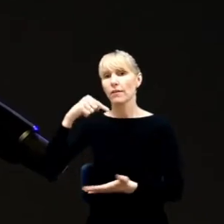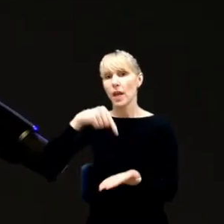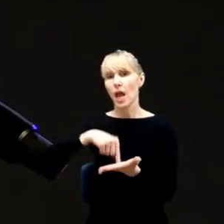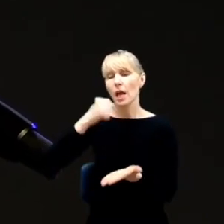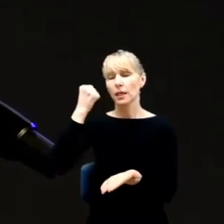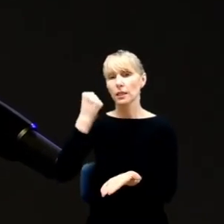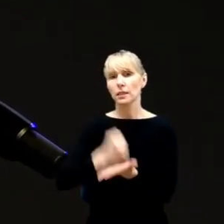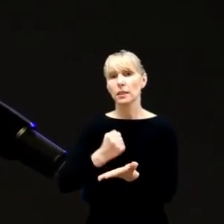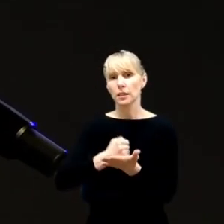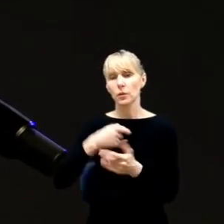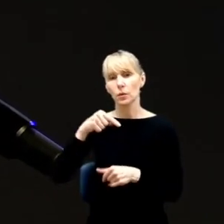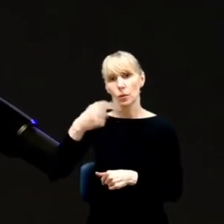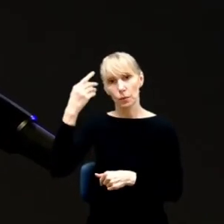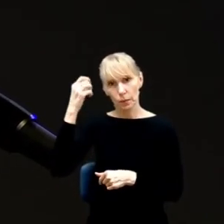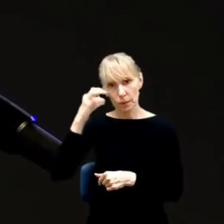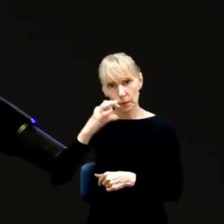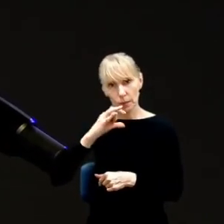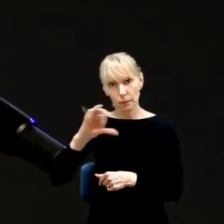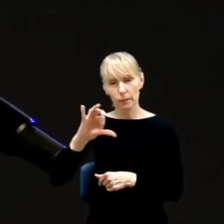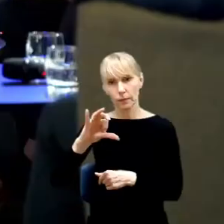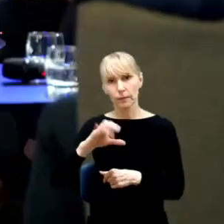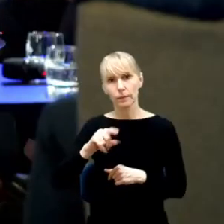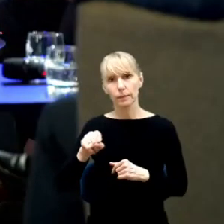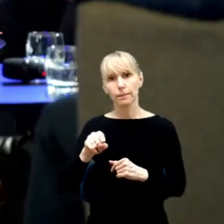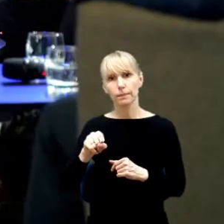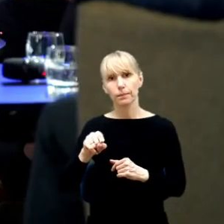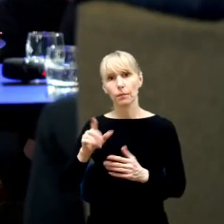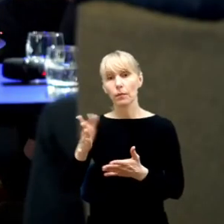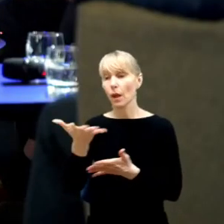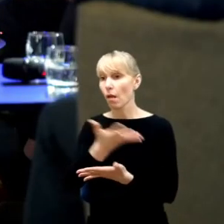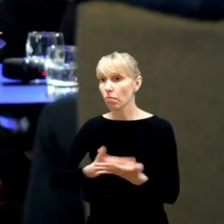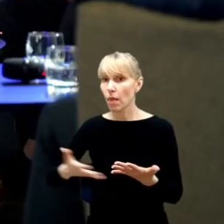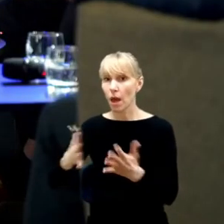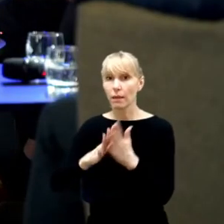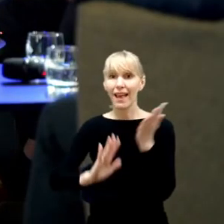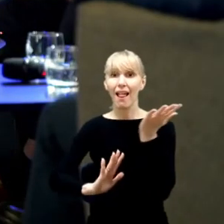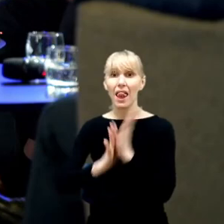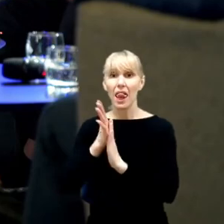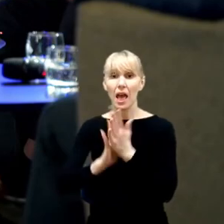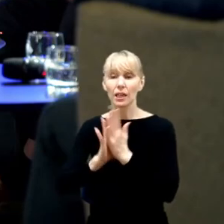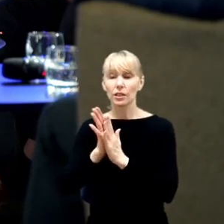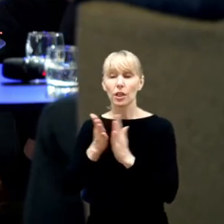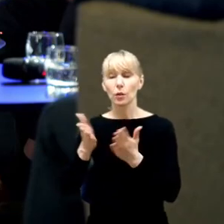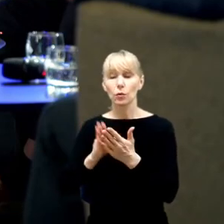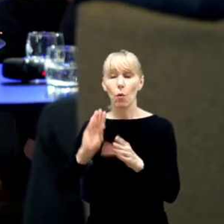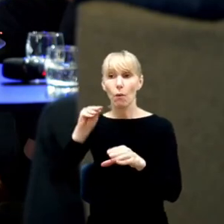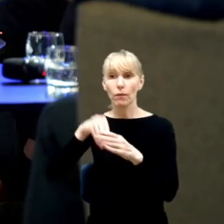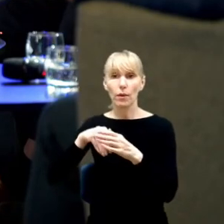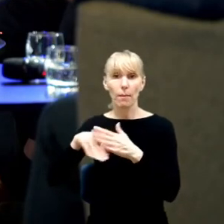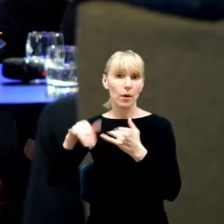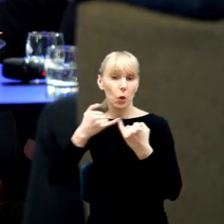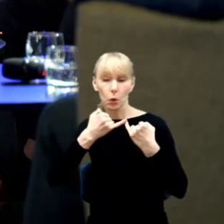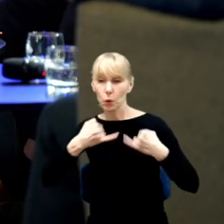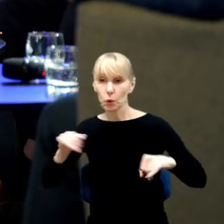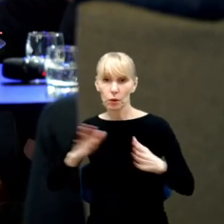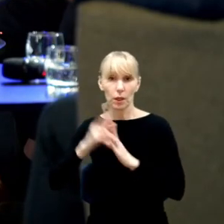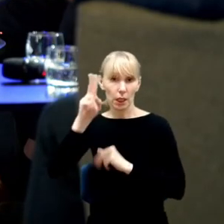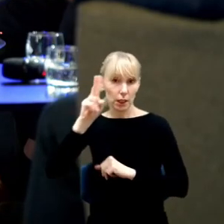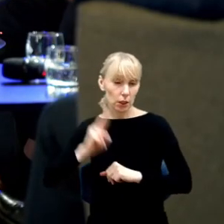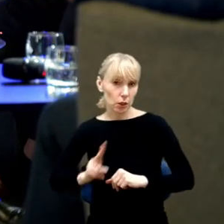dedykowane pod różnego rodzaju instytucje, które zajmują się nowoczesnymi technologiami